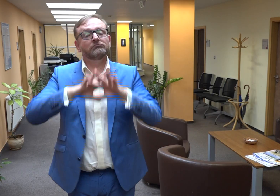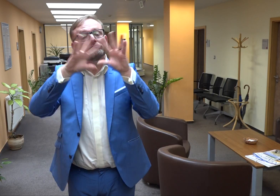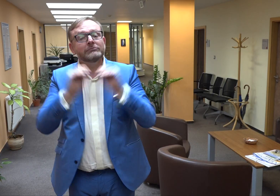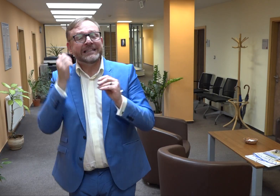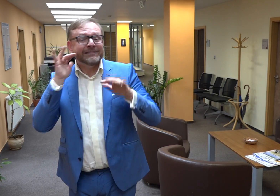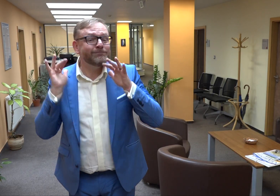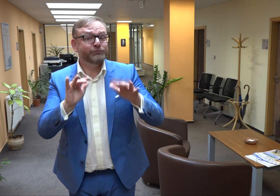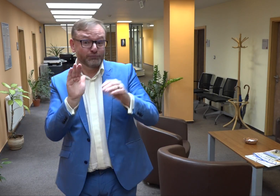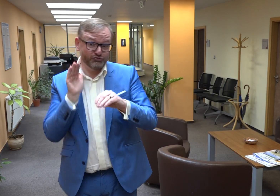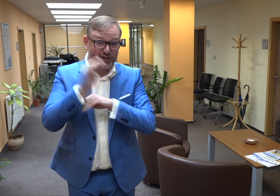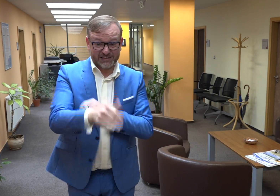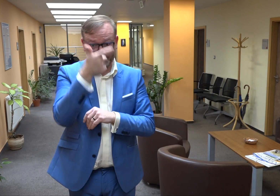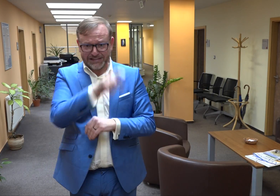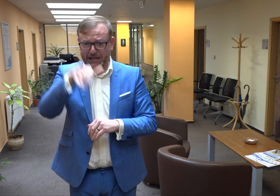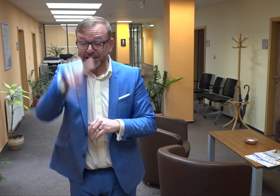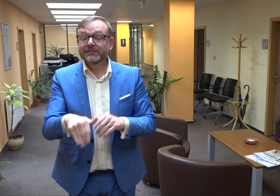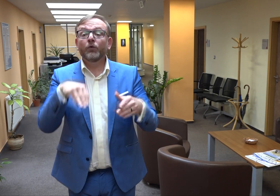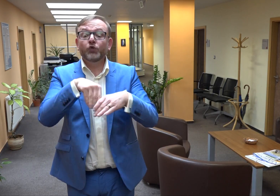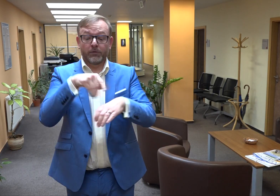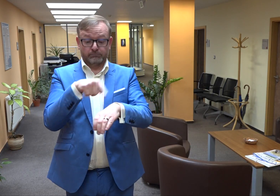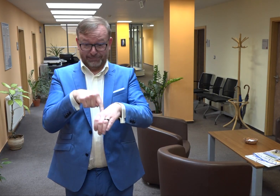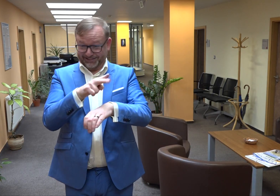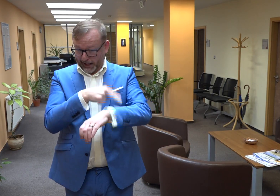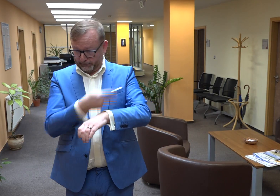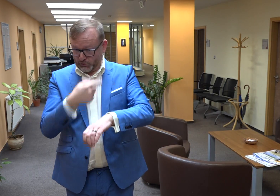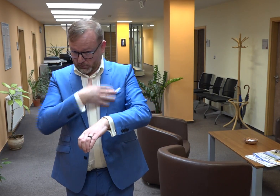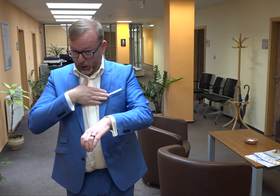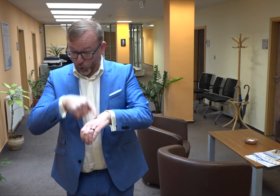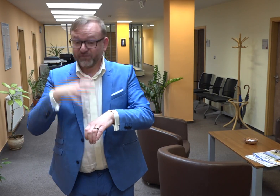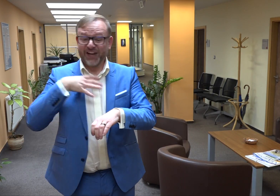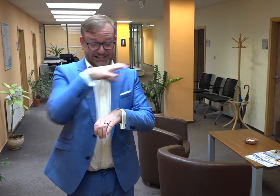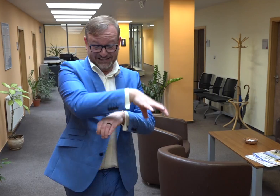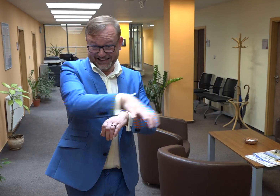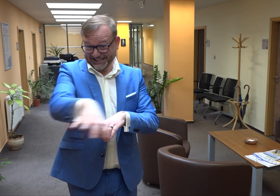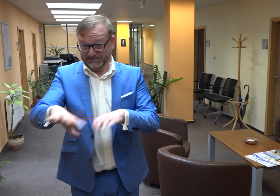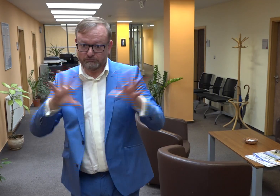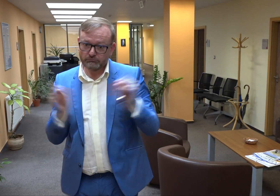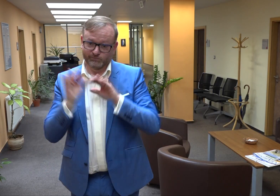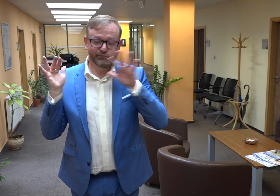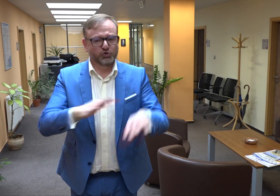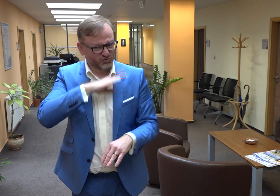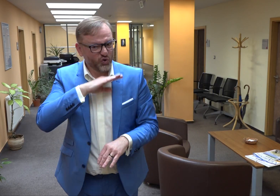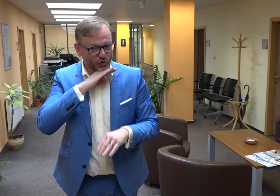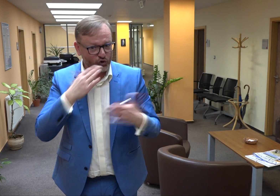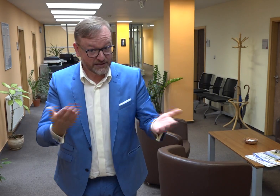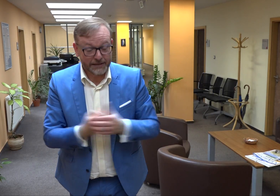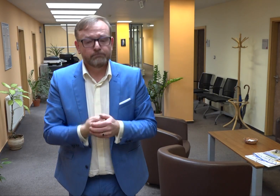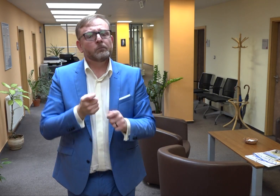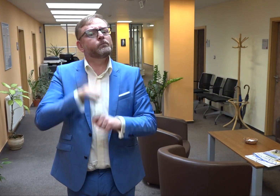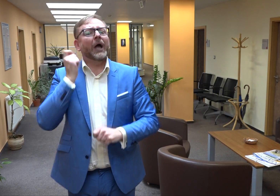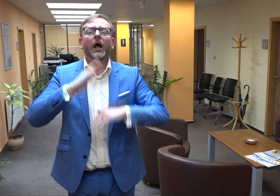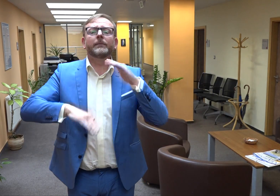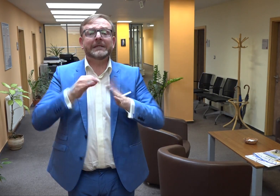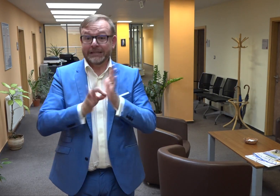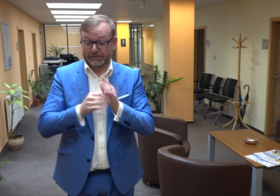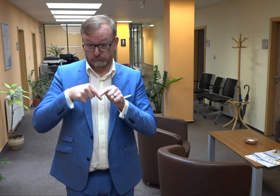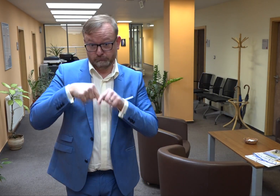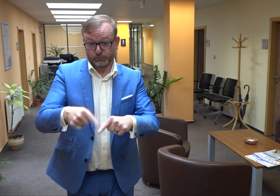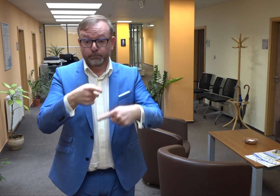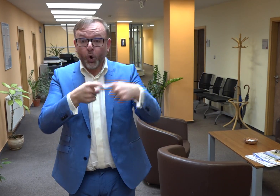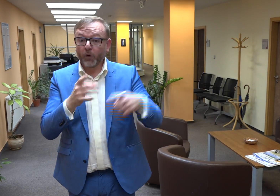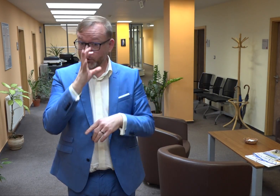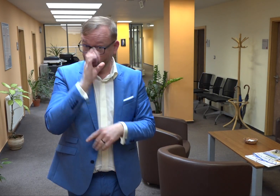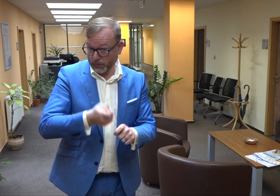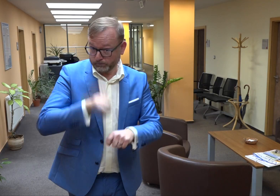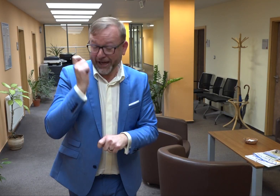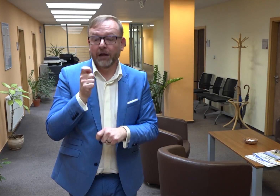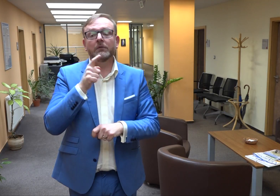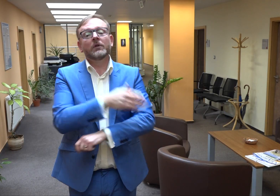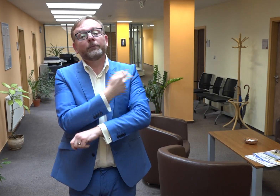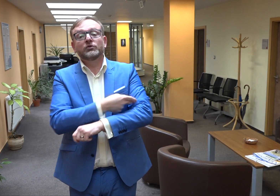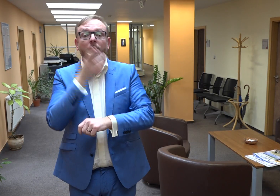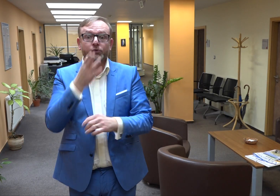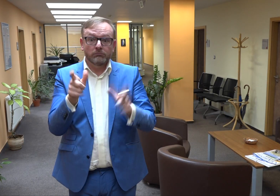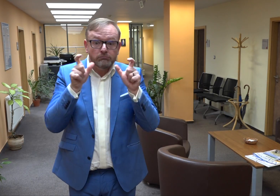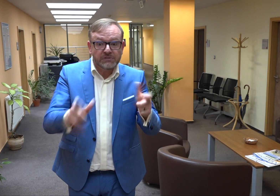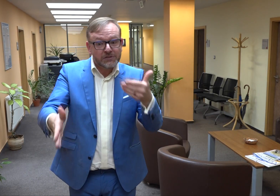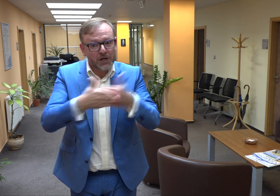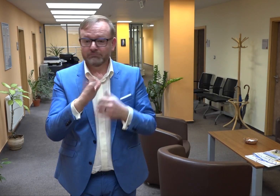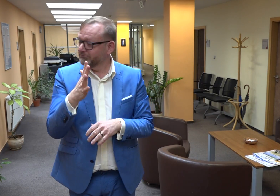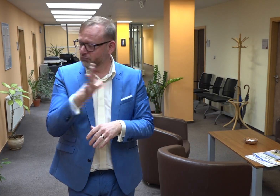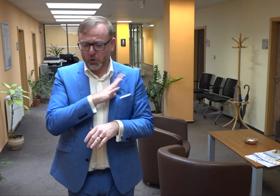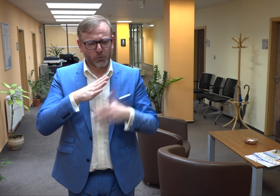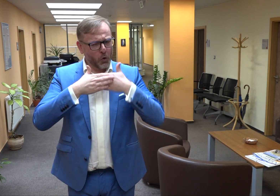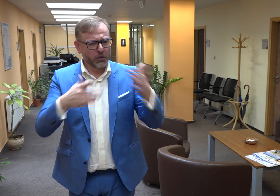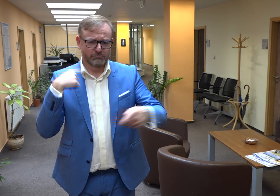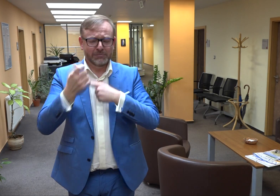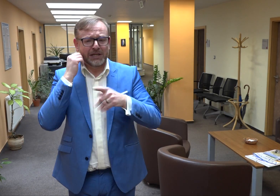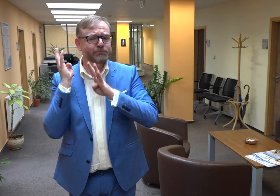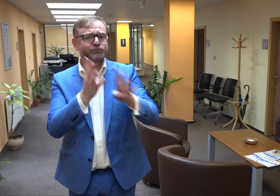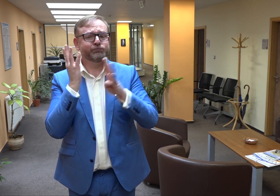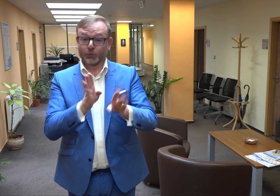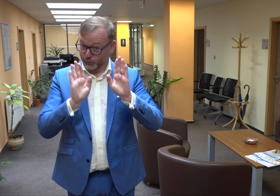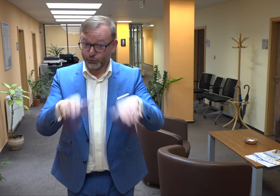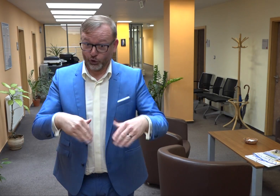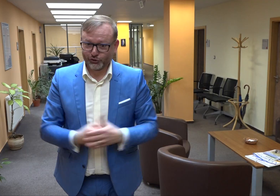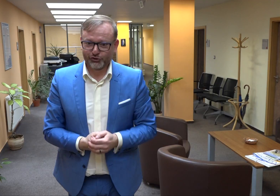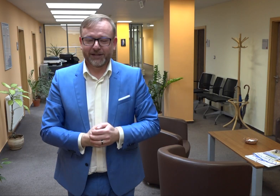Oblastní nemocnice Náchod zajišťuje zdravotní péči pro spádovou oblast s více než 200 tisíci obyvateli. Stavební práce zde začnou zhruba v polovině dubna a budou probíhat za plného provozu nemocnice.